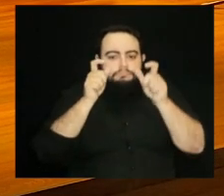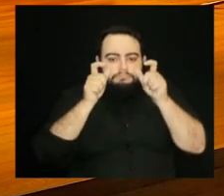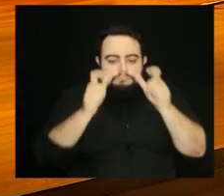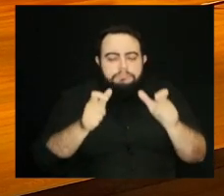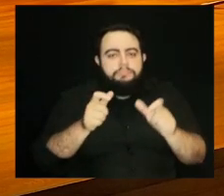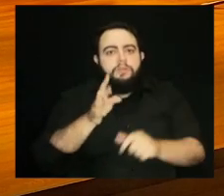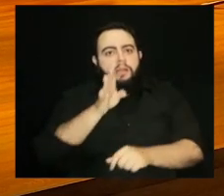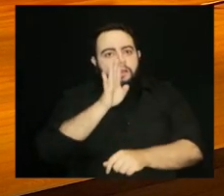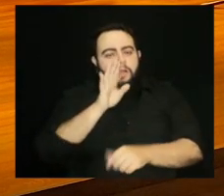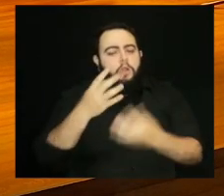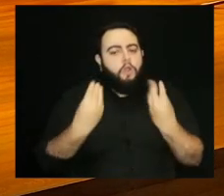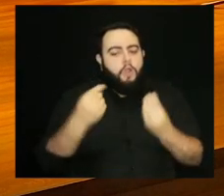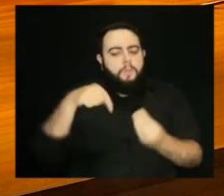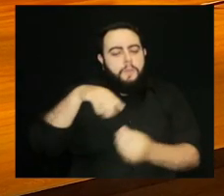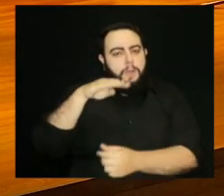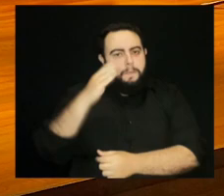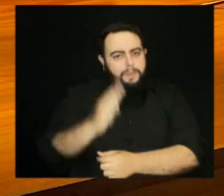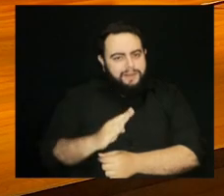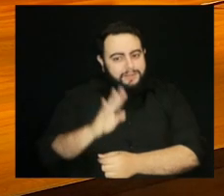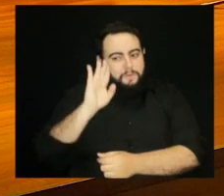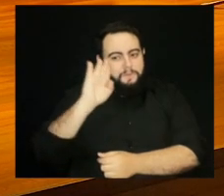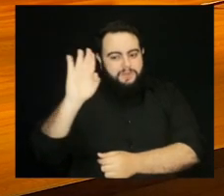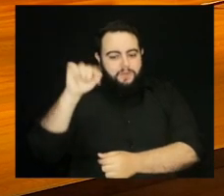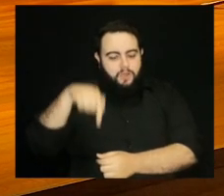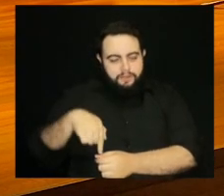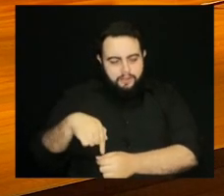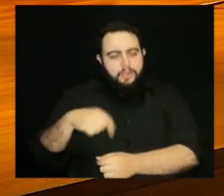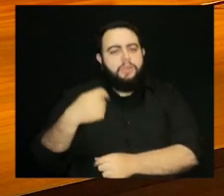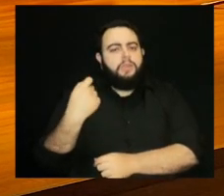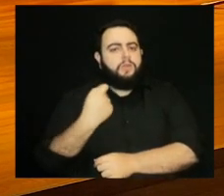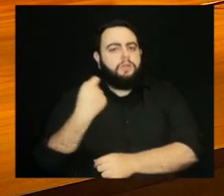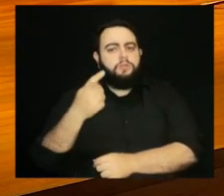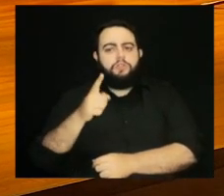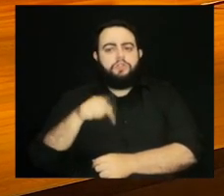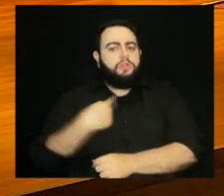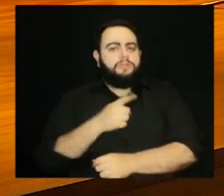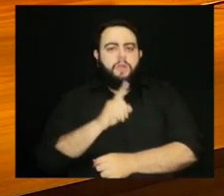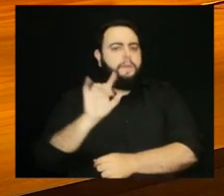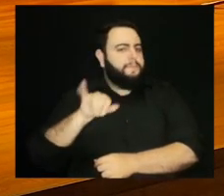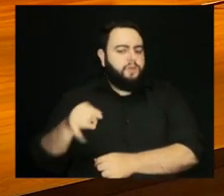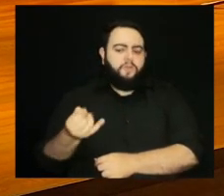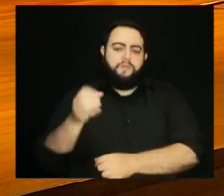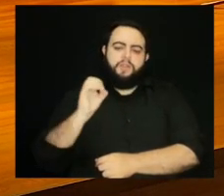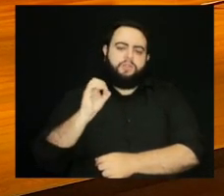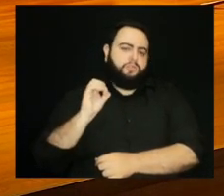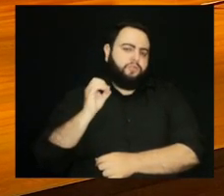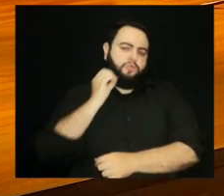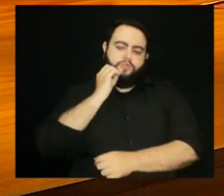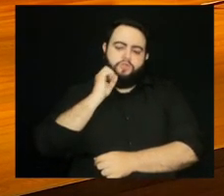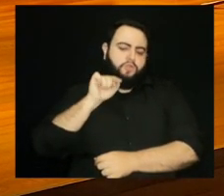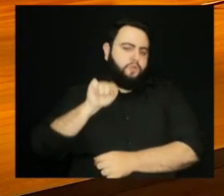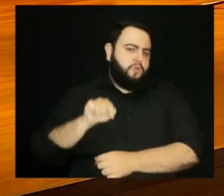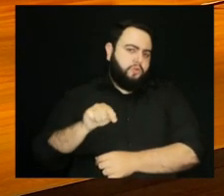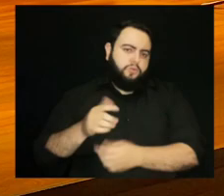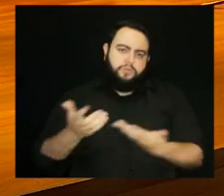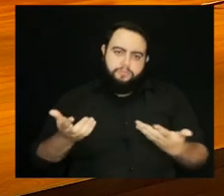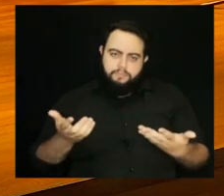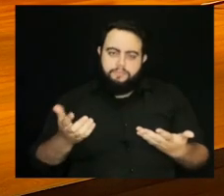e especificamente aqui no Rio Grande do Sul, a gente não aproveitou isso e é muito bonito .